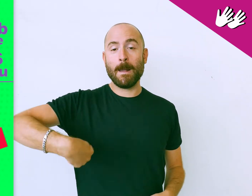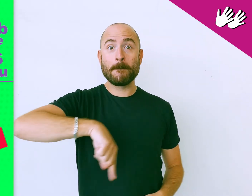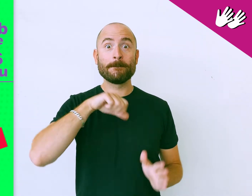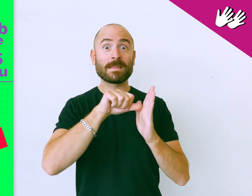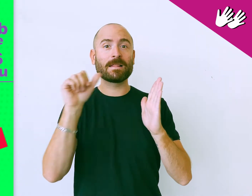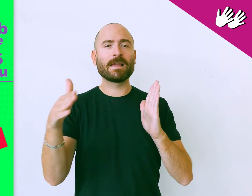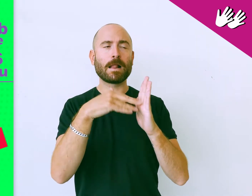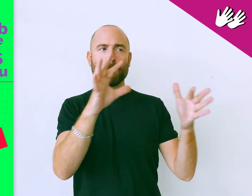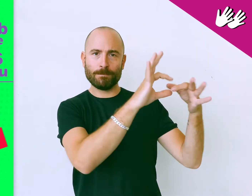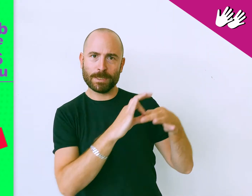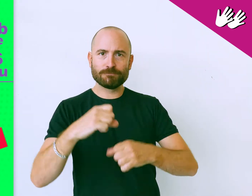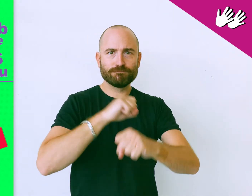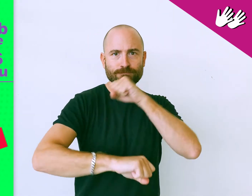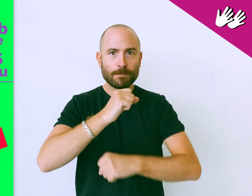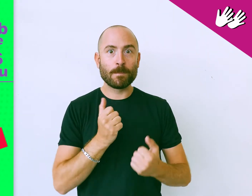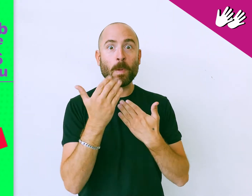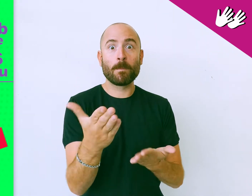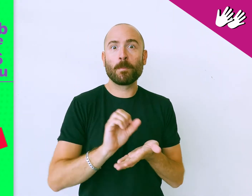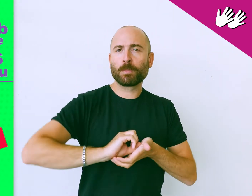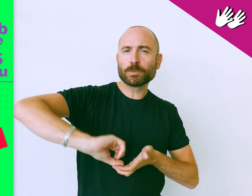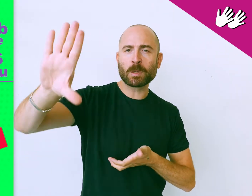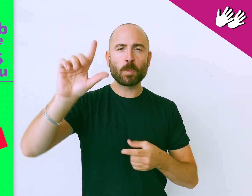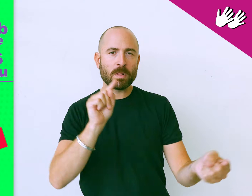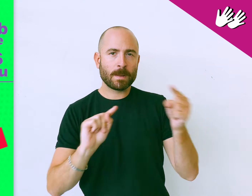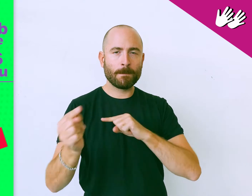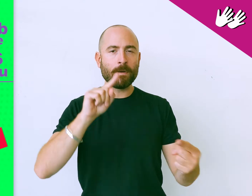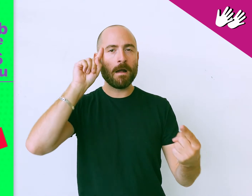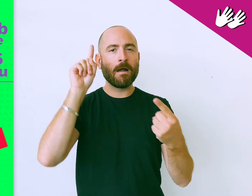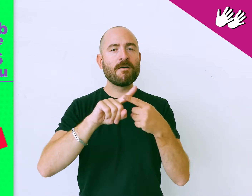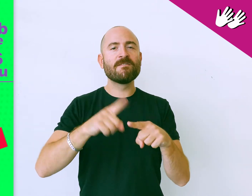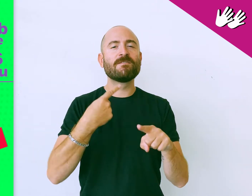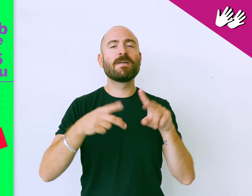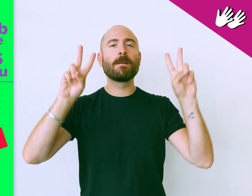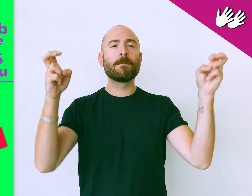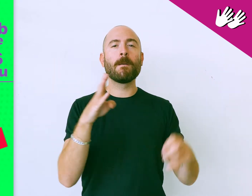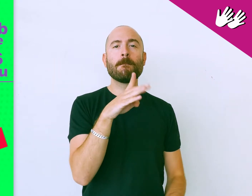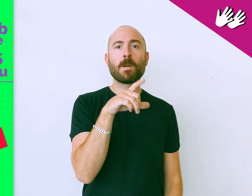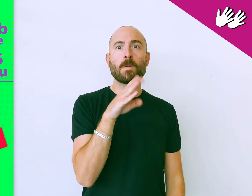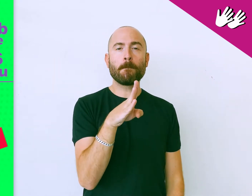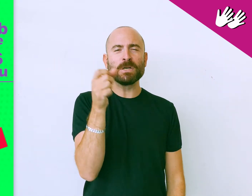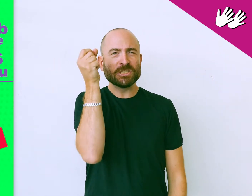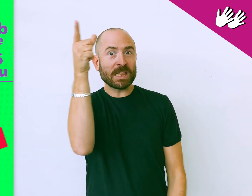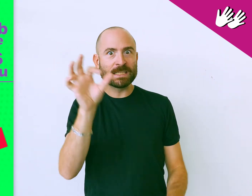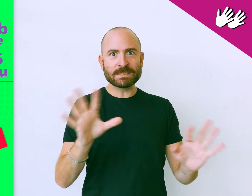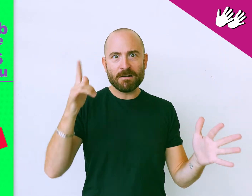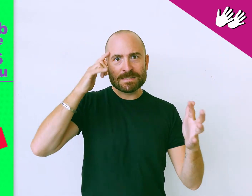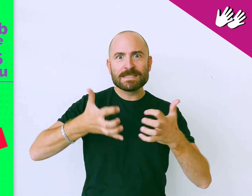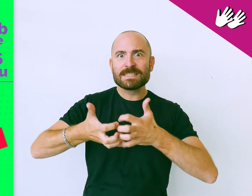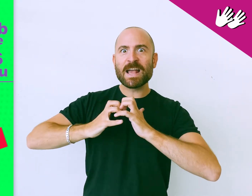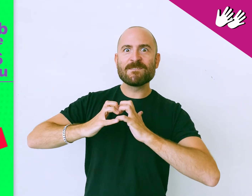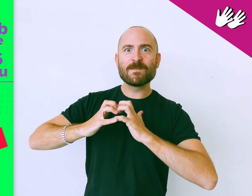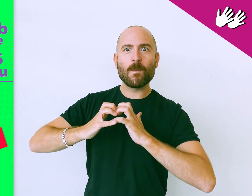la médiathèque de la Canopée vous propose une projection/débat du film "Le Blob, un génie sans cerveau"